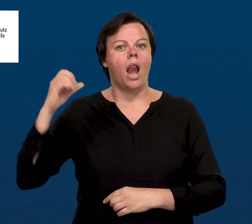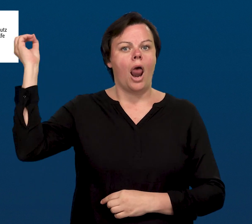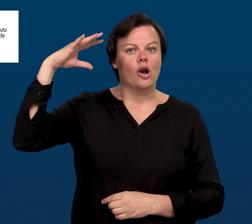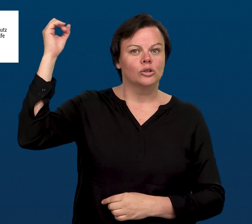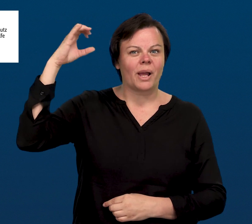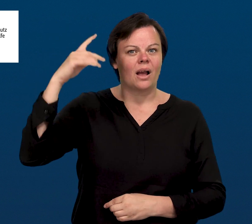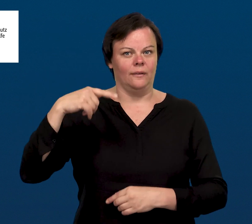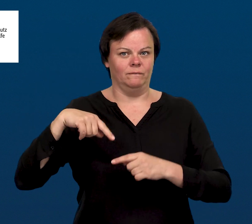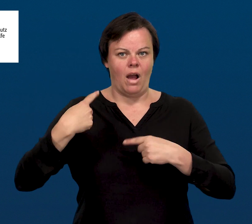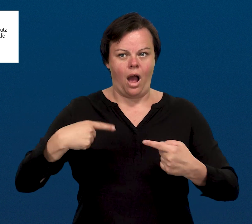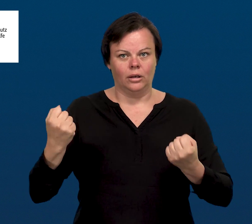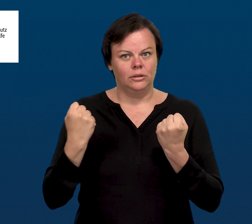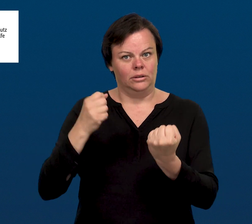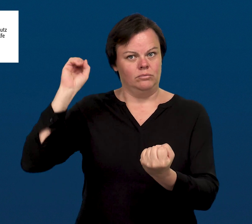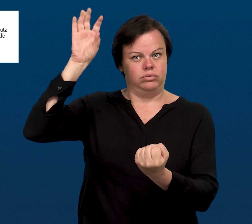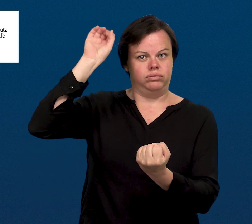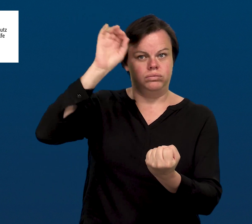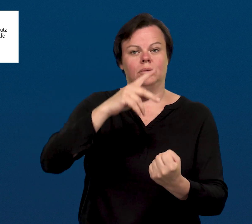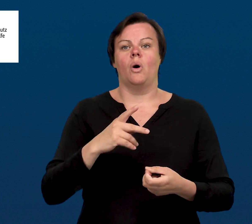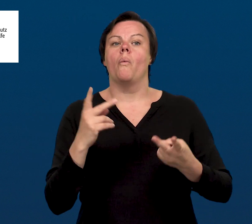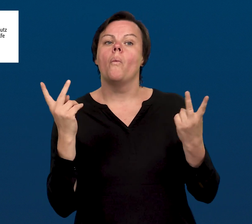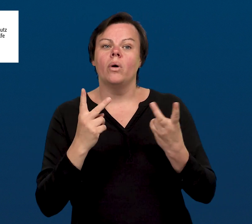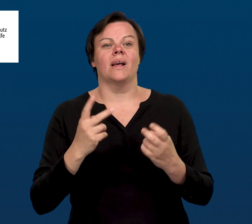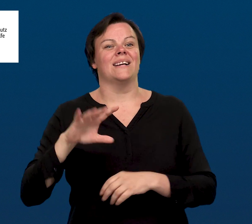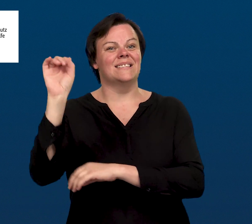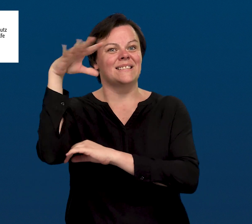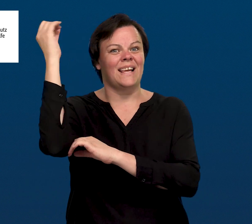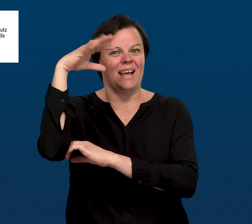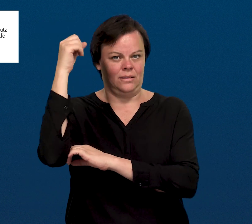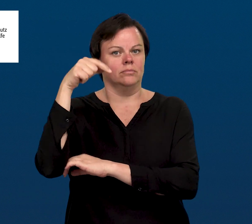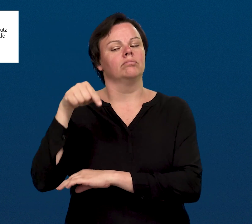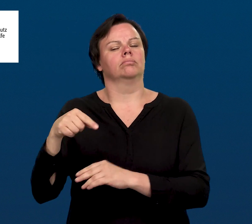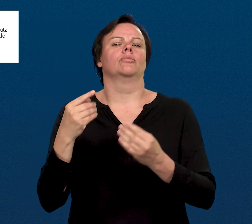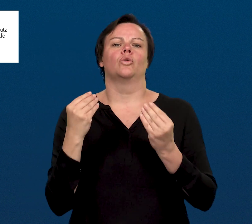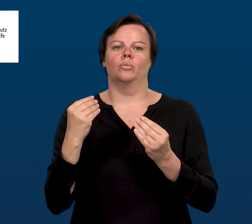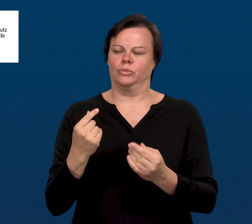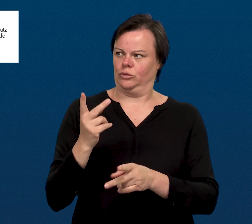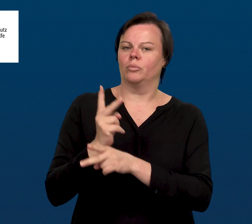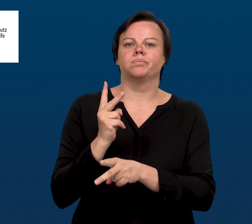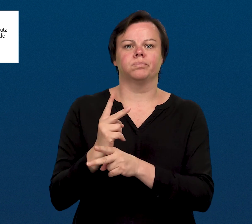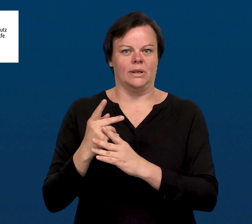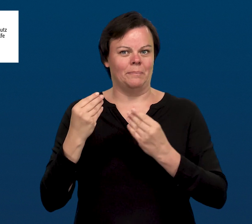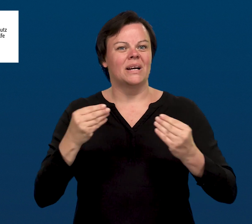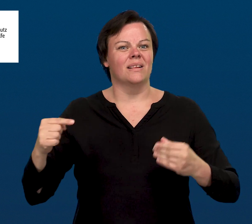Lautsprecherwagen oder Sirenen zu bewährten Mitteln,